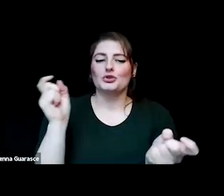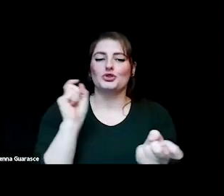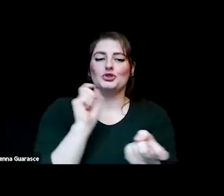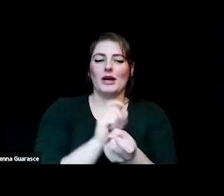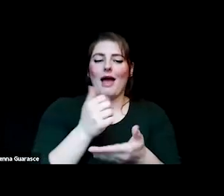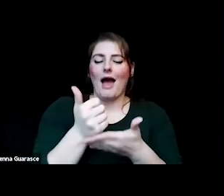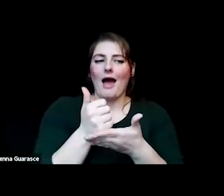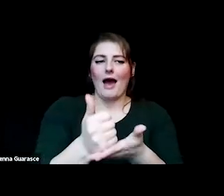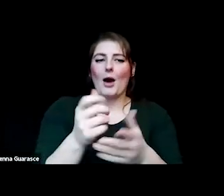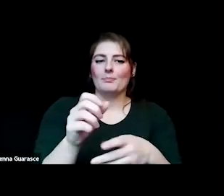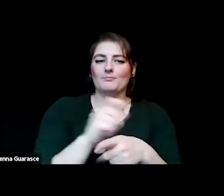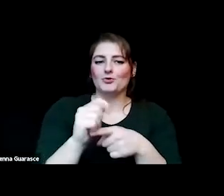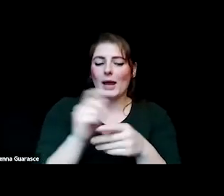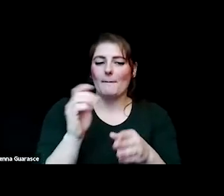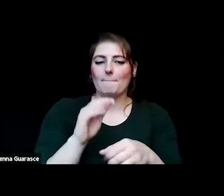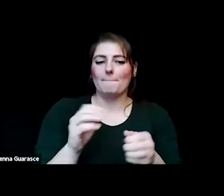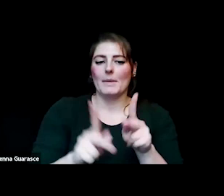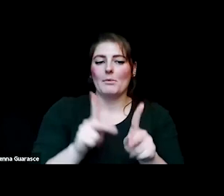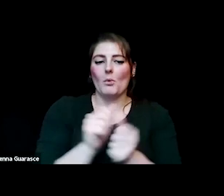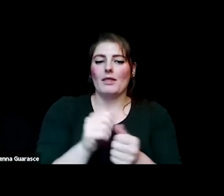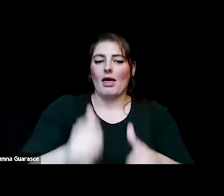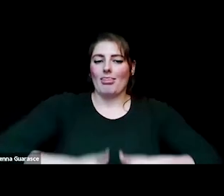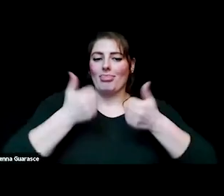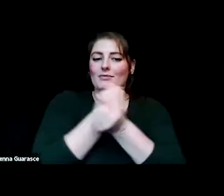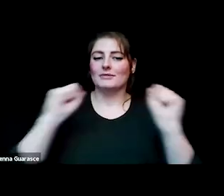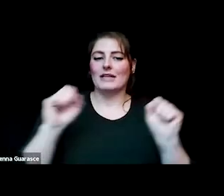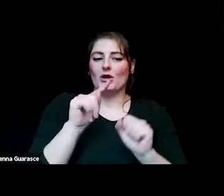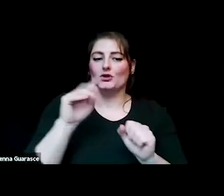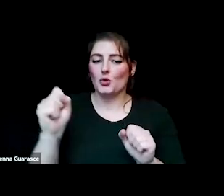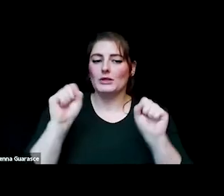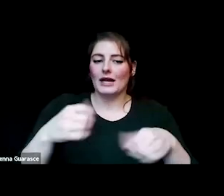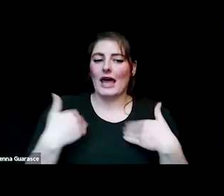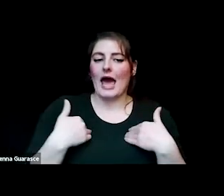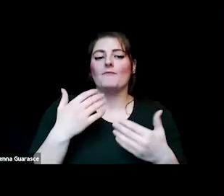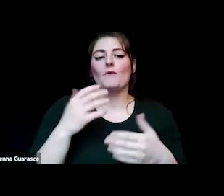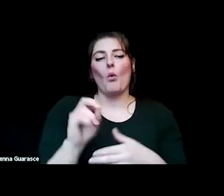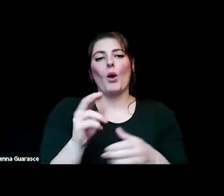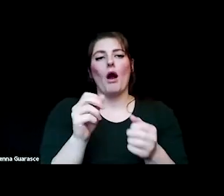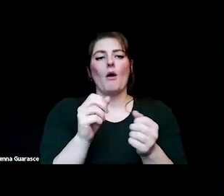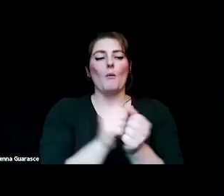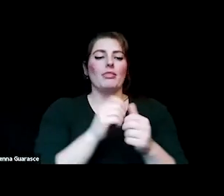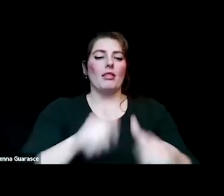que marcarán una diferencia en la vida de las personas que consumen drogas. Y eso fue lo que hice.